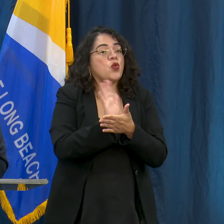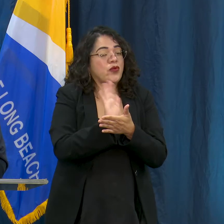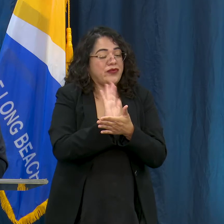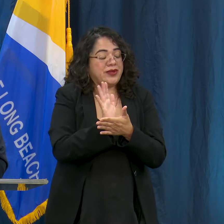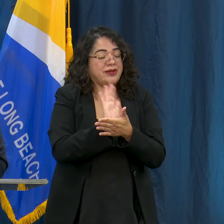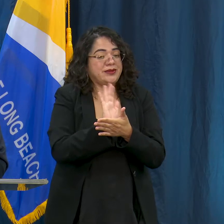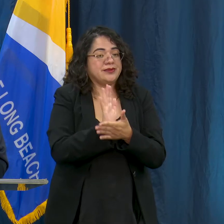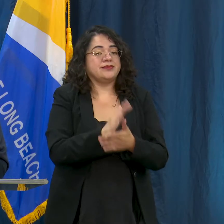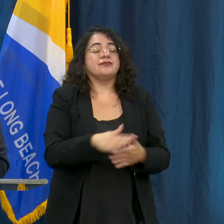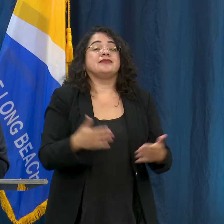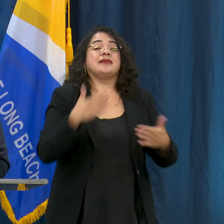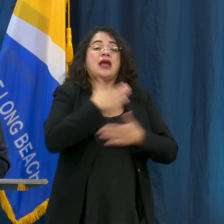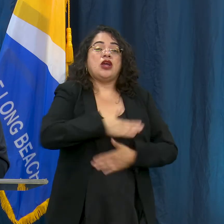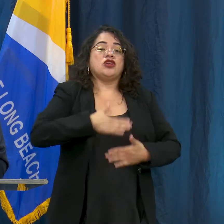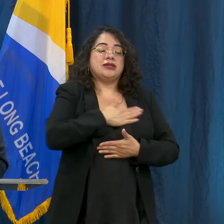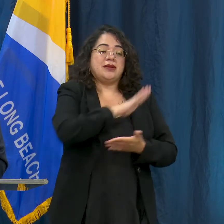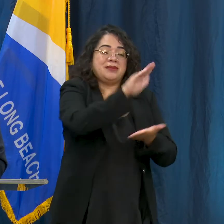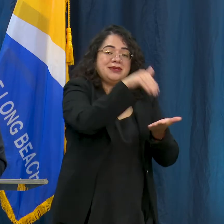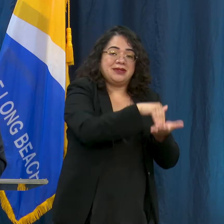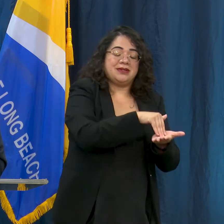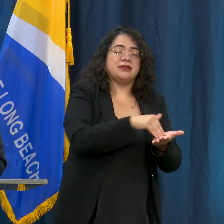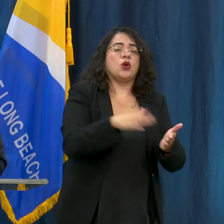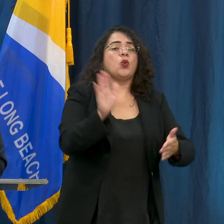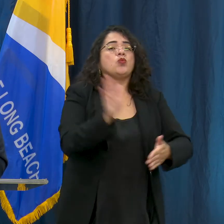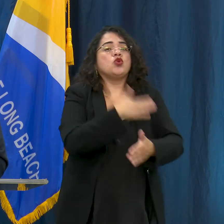entretenimiento Salle's de conciertos locales estados